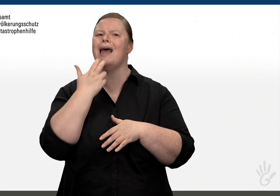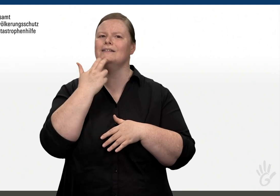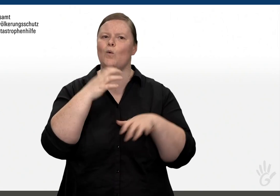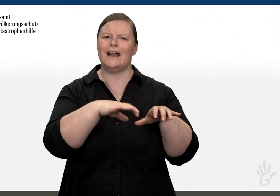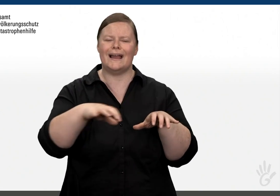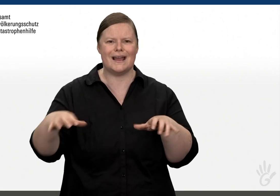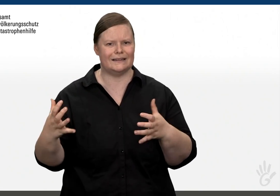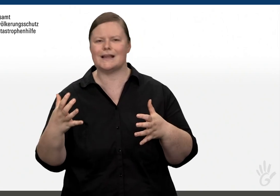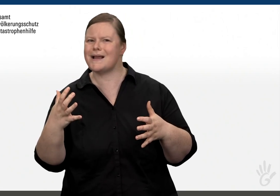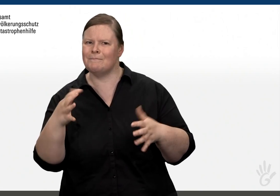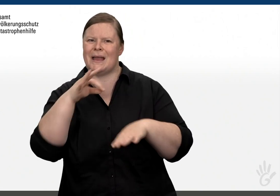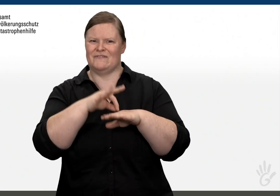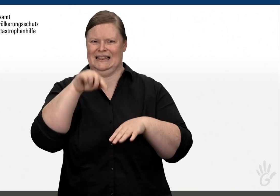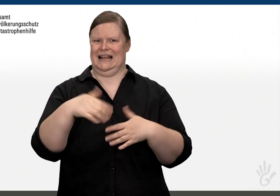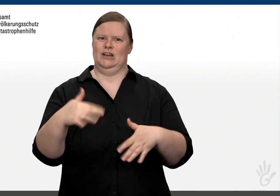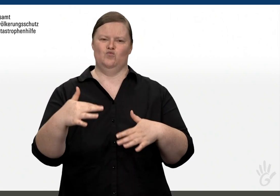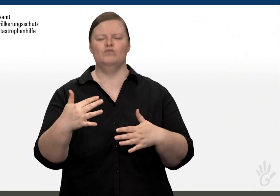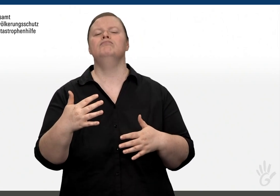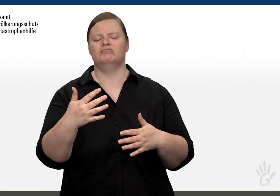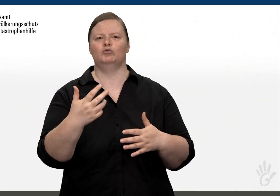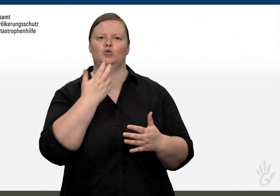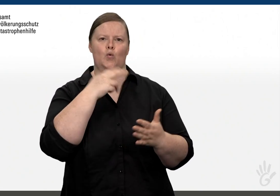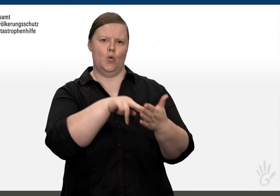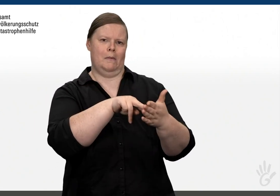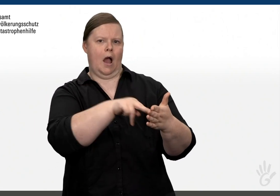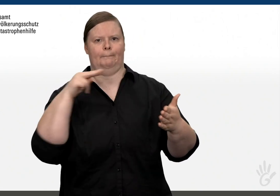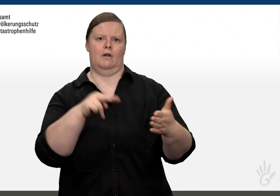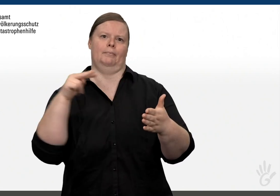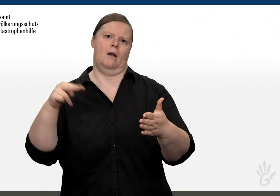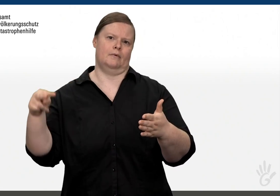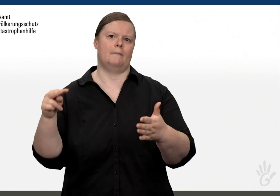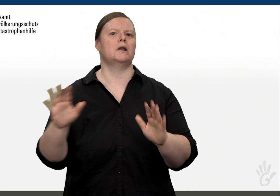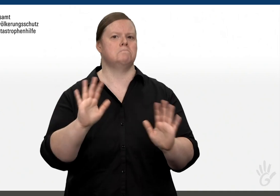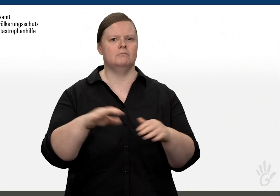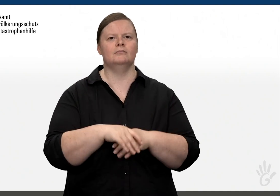empfindliche Elektrogeräte vom Netz zu nehmen